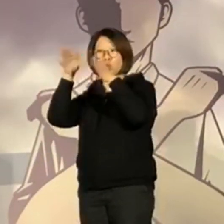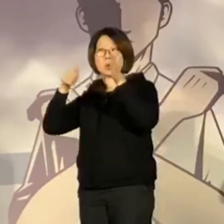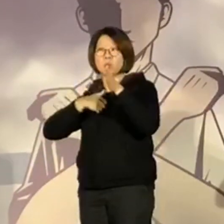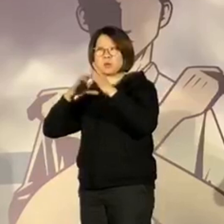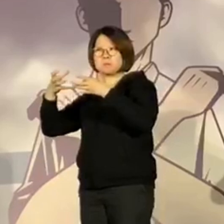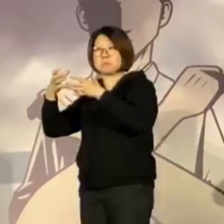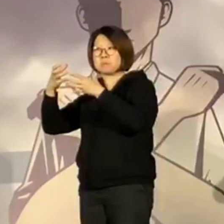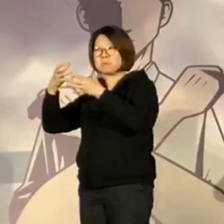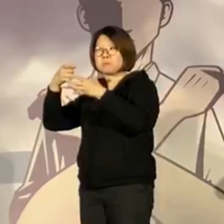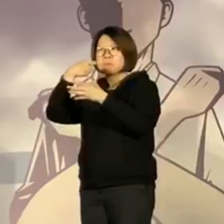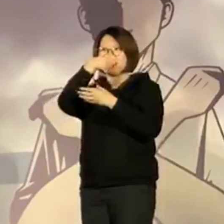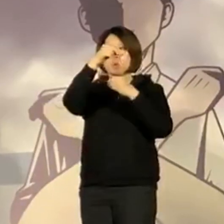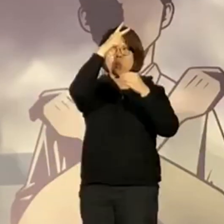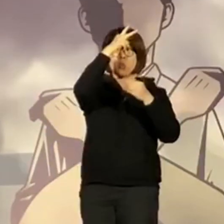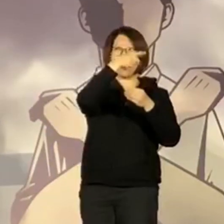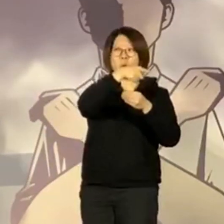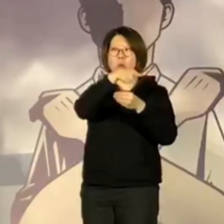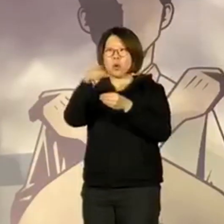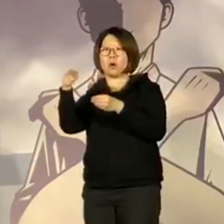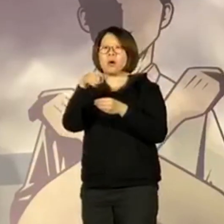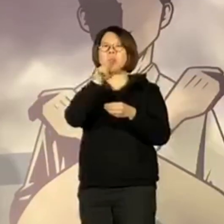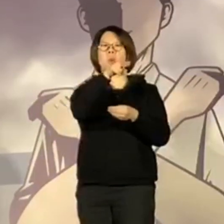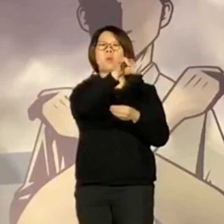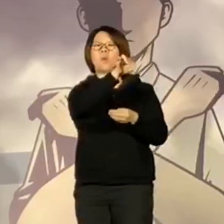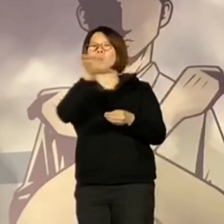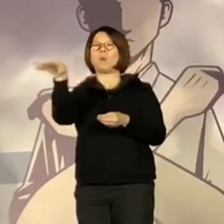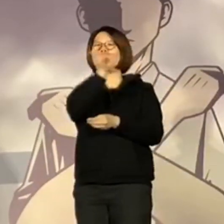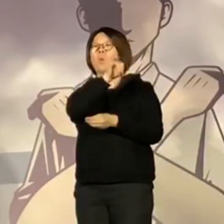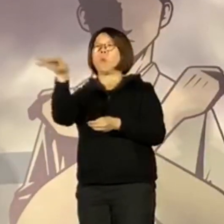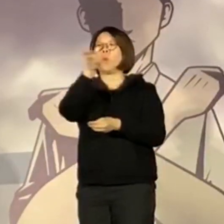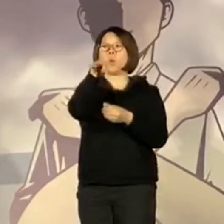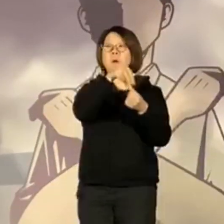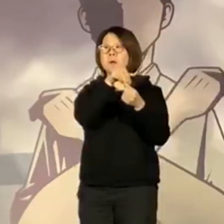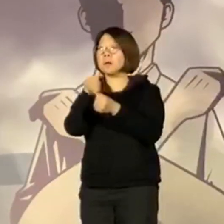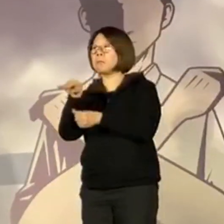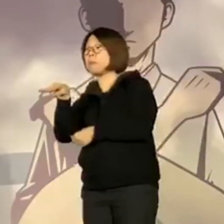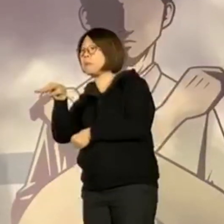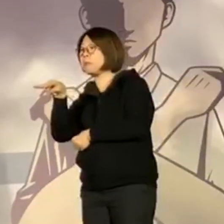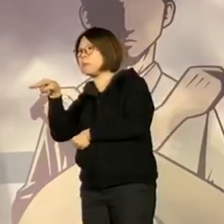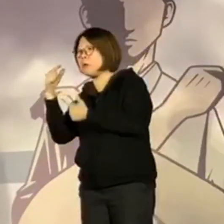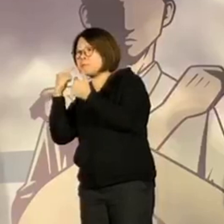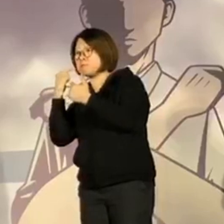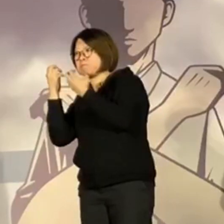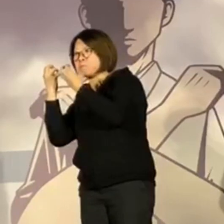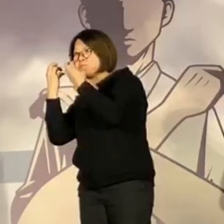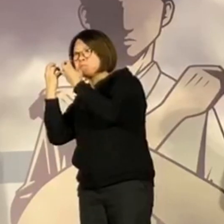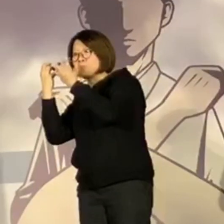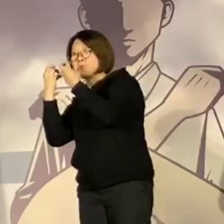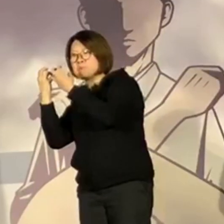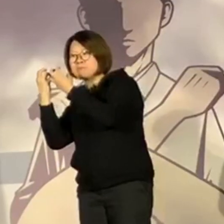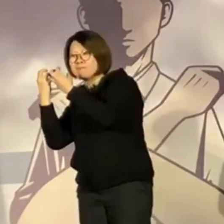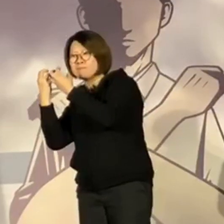如果我們收到教育局真的有這樣的安排的話 第一 不要單打獨鬥